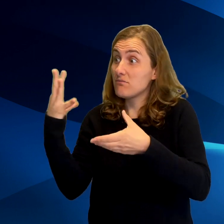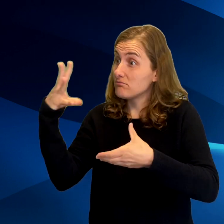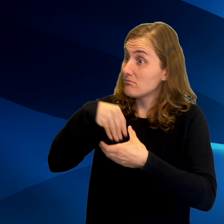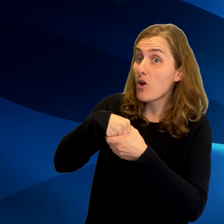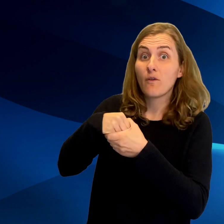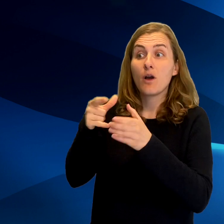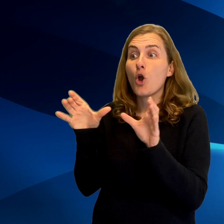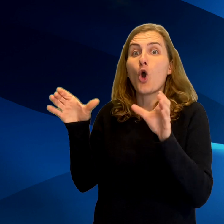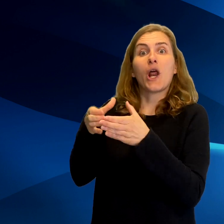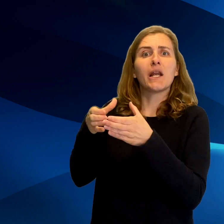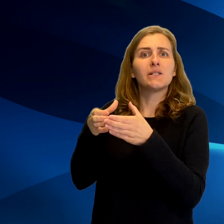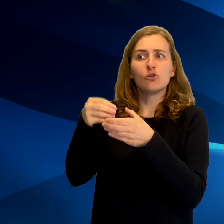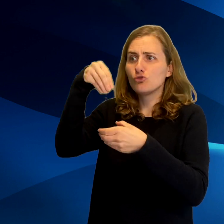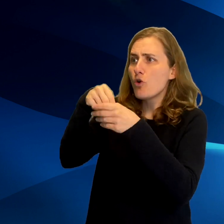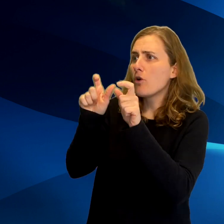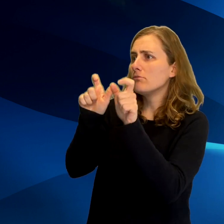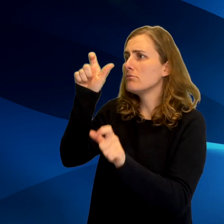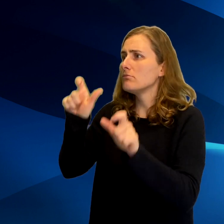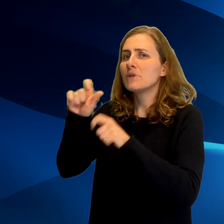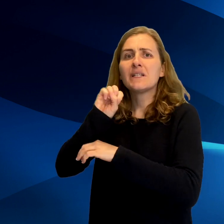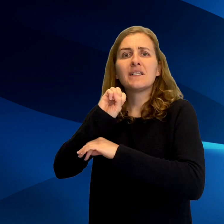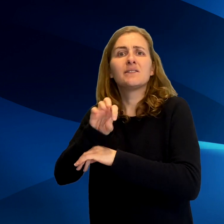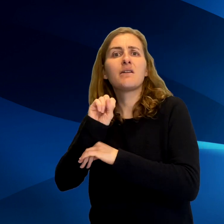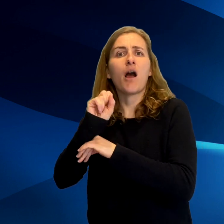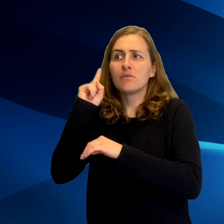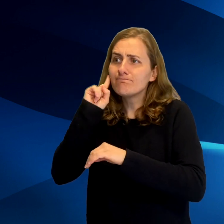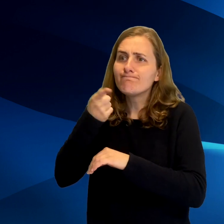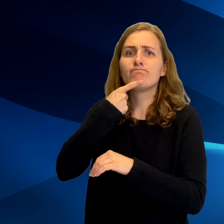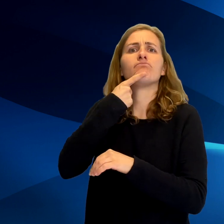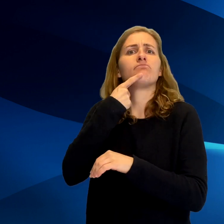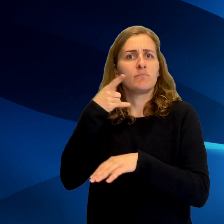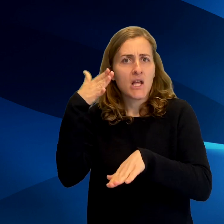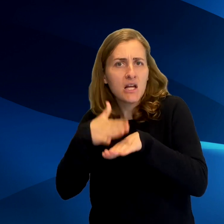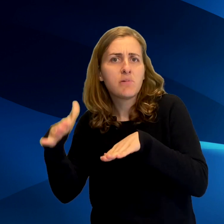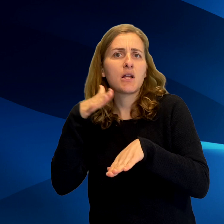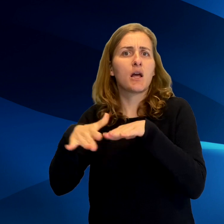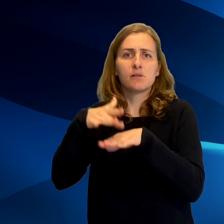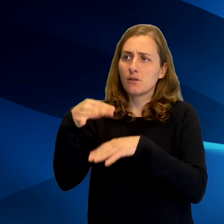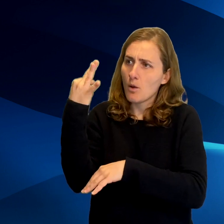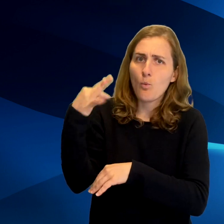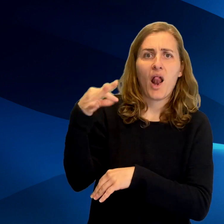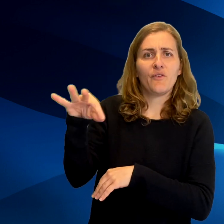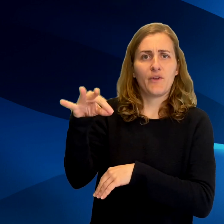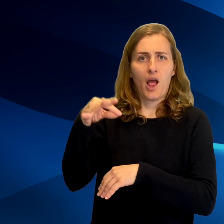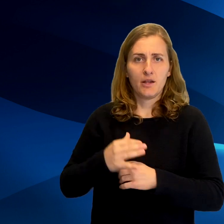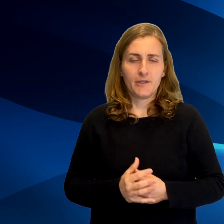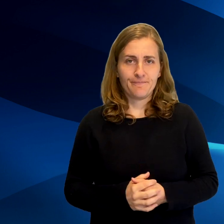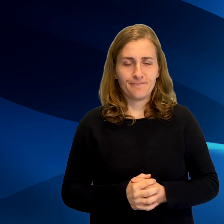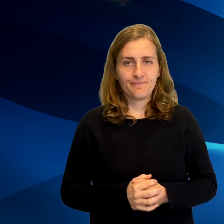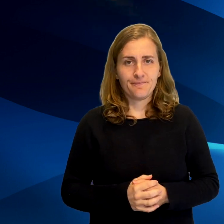Tali iniziative non possono essere intraprese senza la significativa partecipazione di persone sorde appropriatamente qualificate e/o con esperienza insieme alle loro organizzazioni.